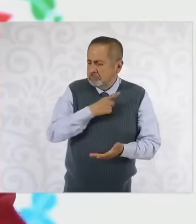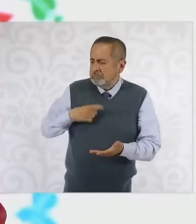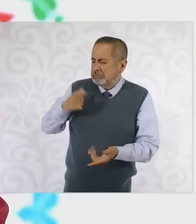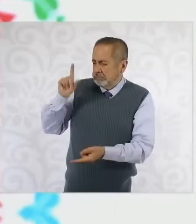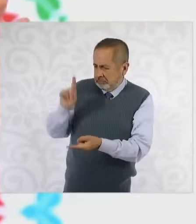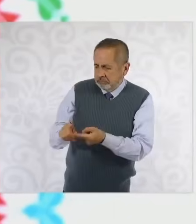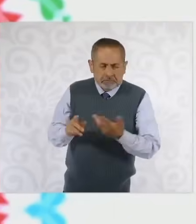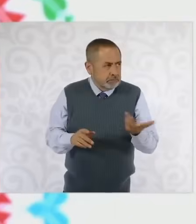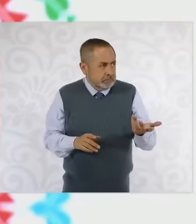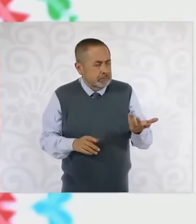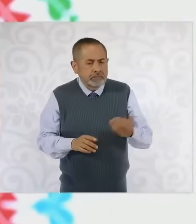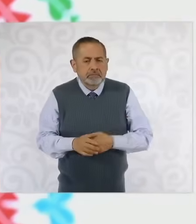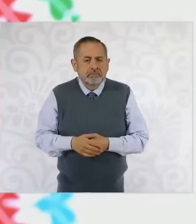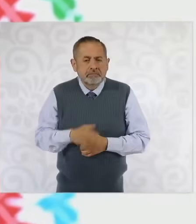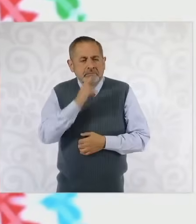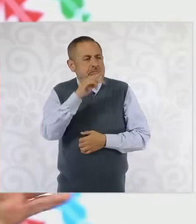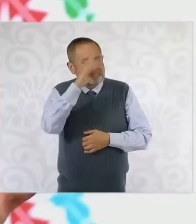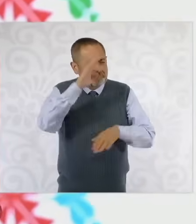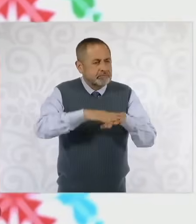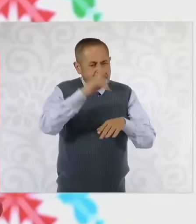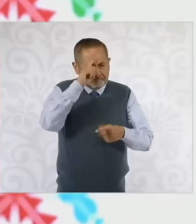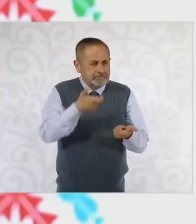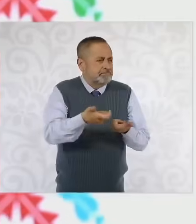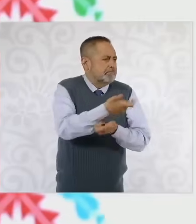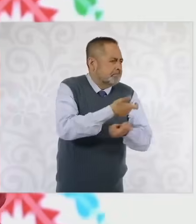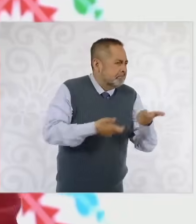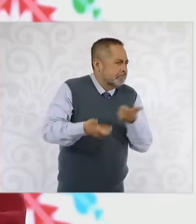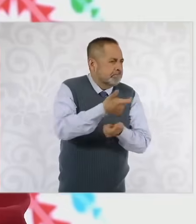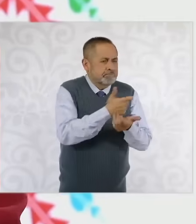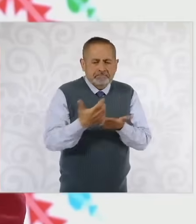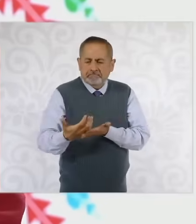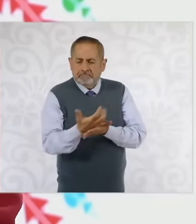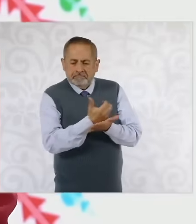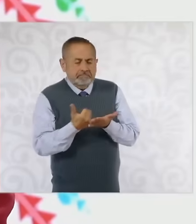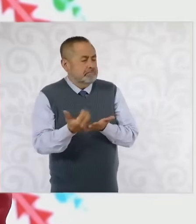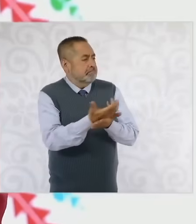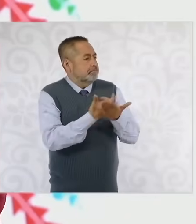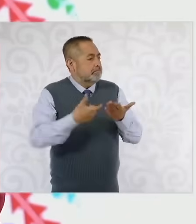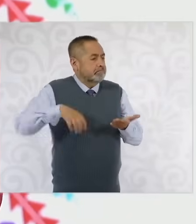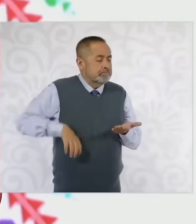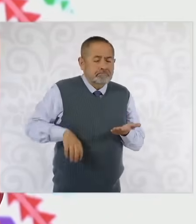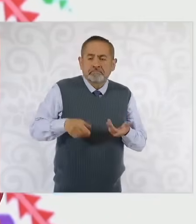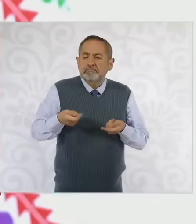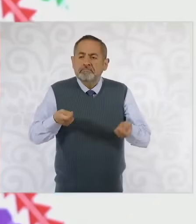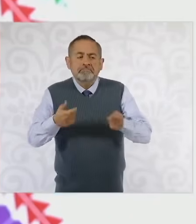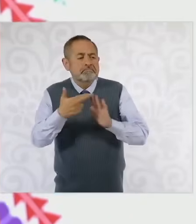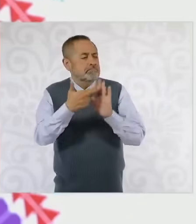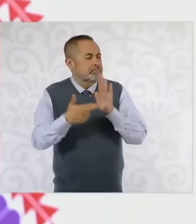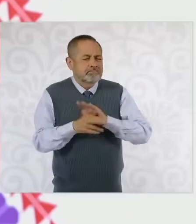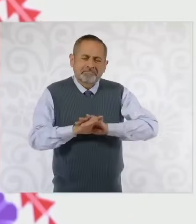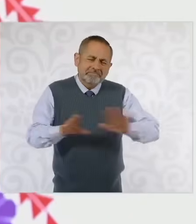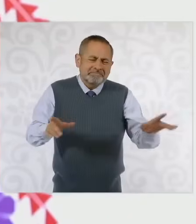el mercado se encargara de distribuir los recursos y el estado solamente a regularlos